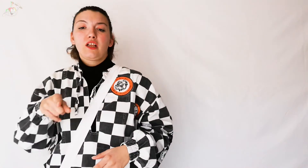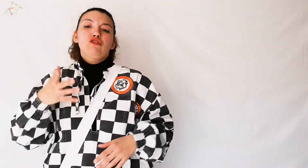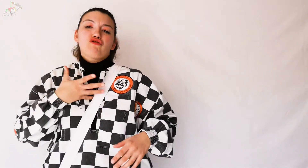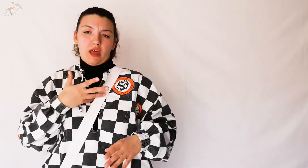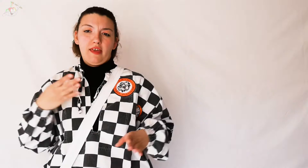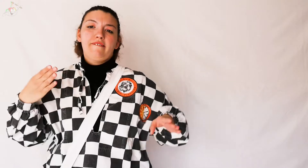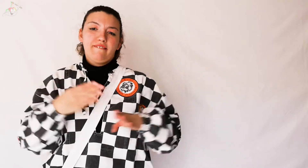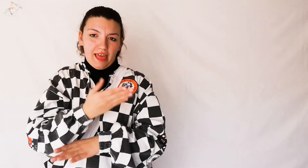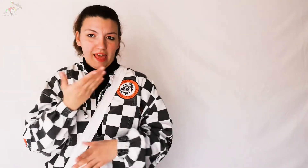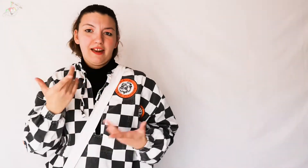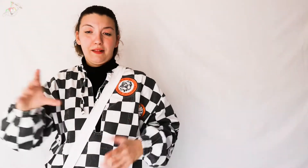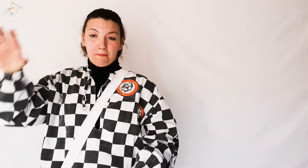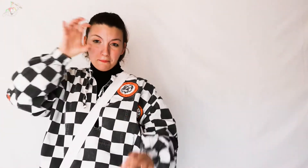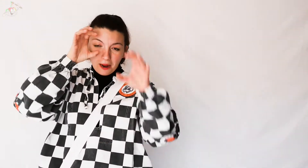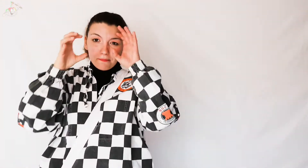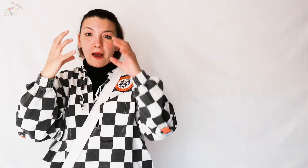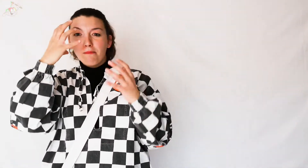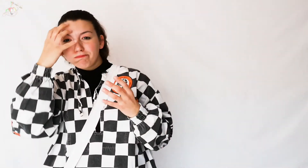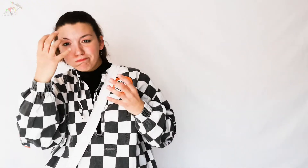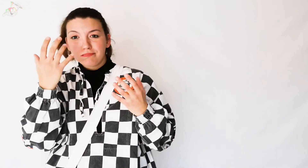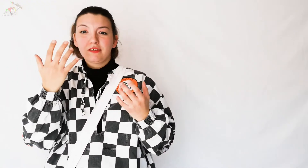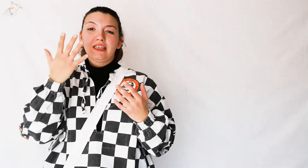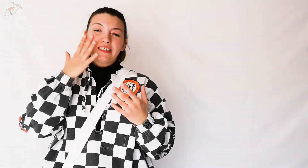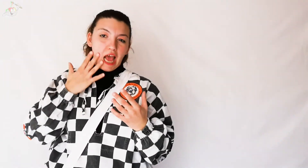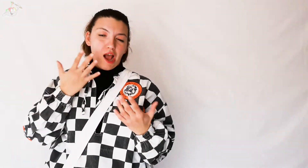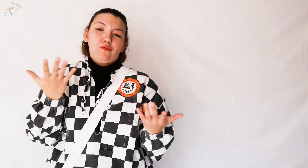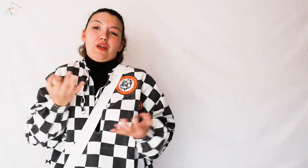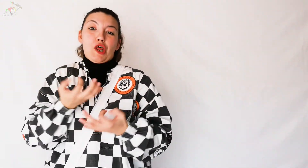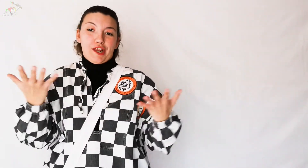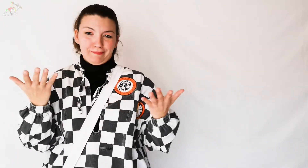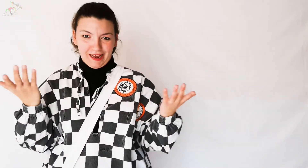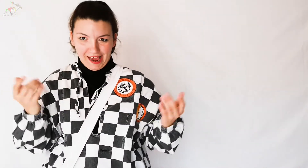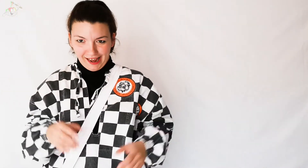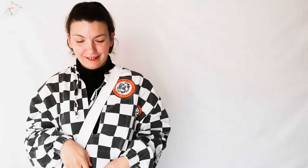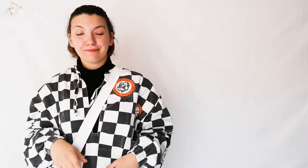Ci sono feriti per via dei colpi ricevuti, lividi e sangue sono normali.